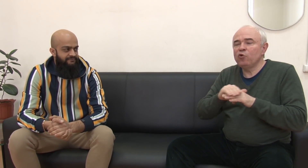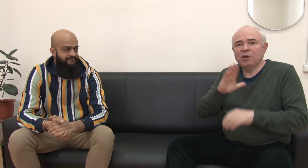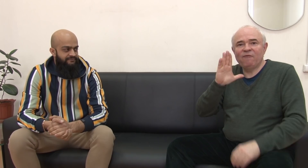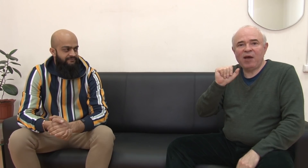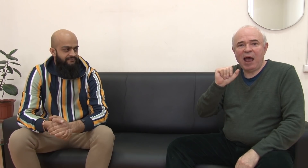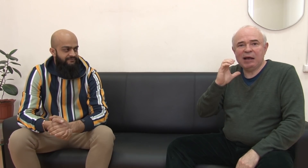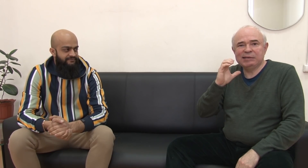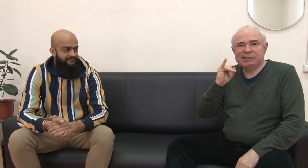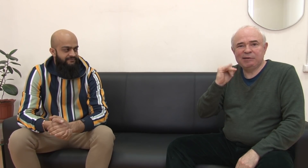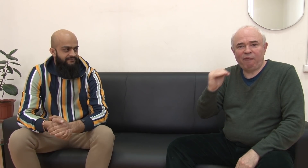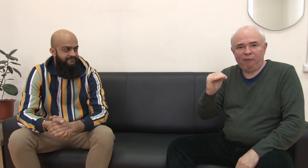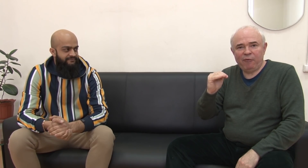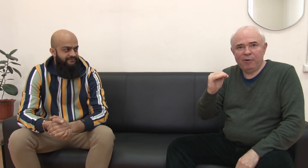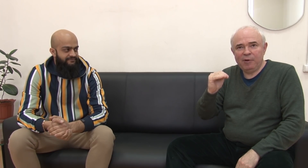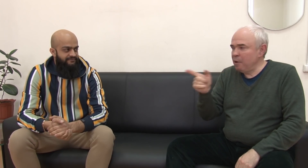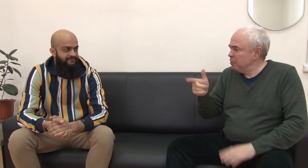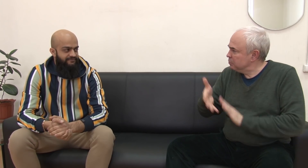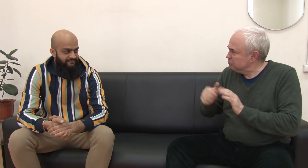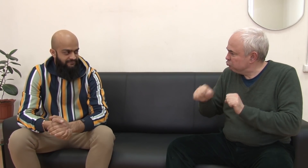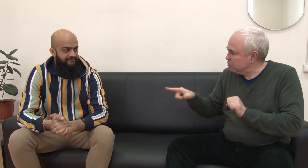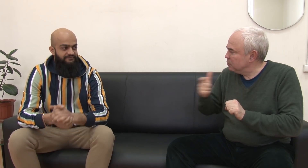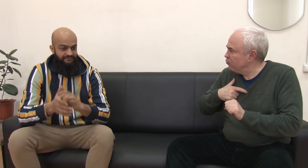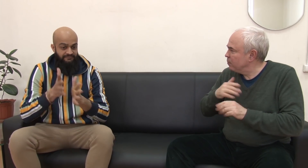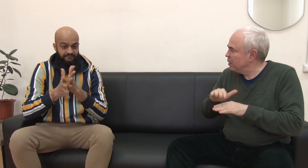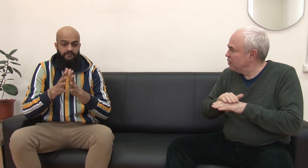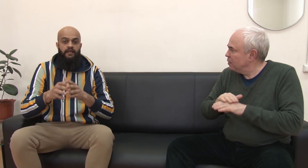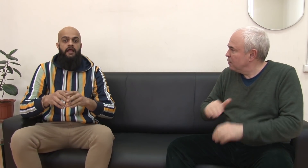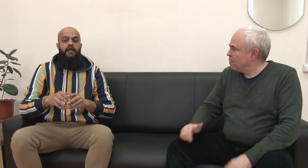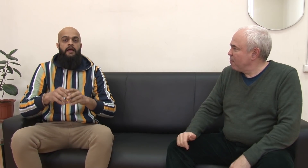Его зовут Васиф. Вы можете сказать о себе жестами?